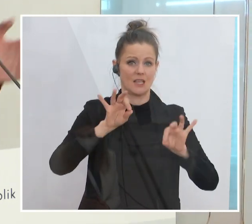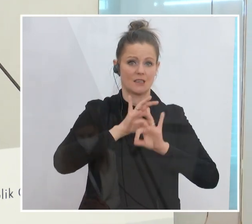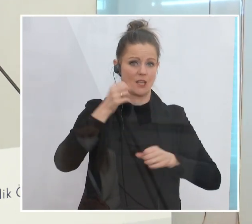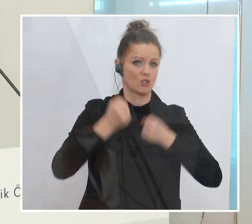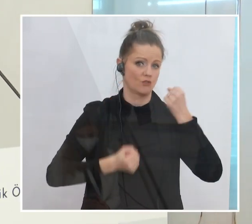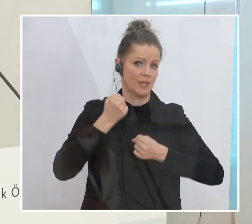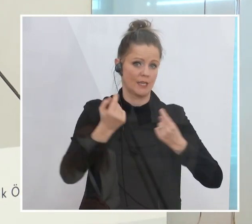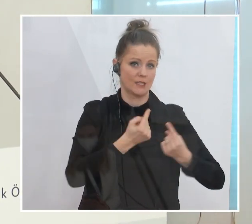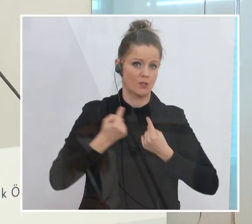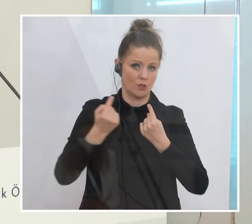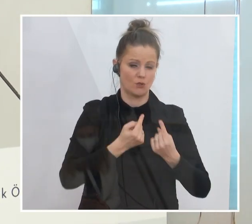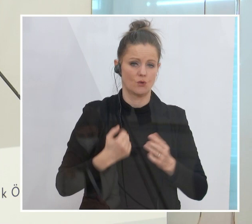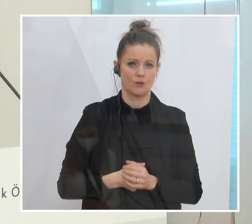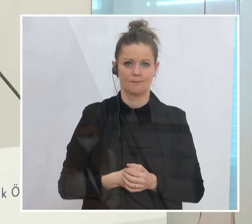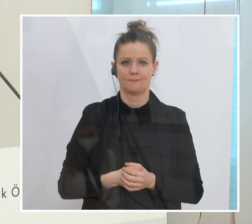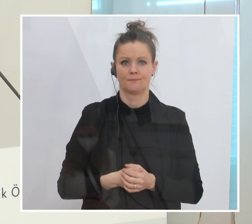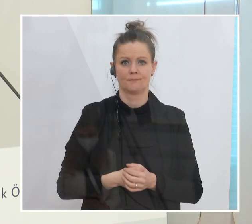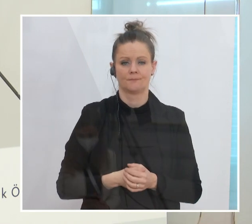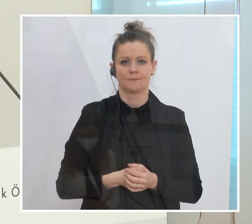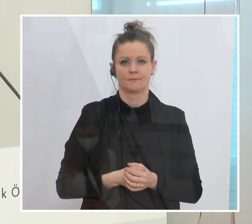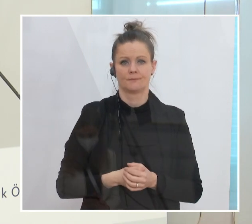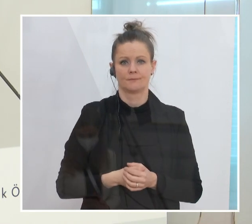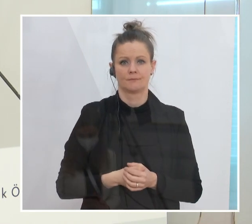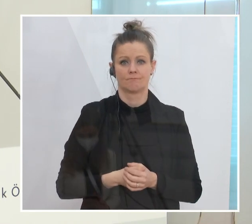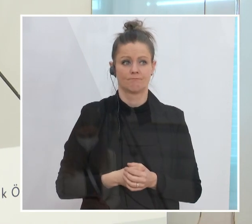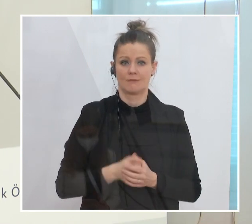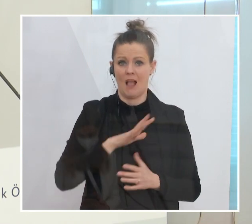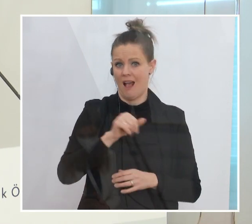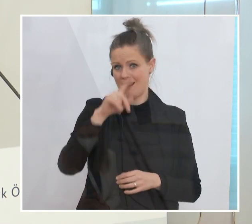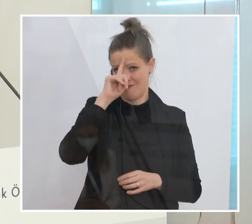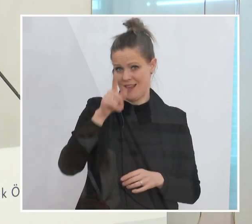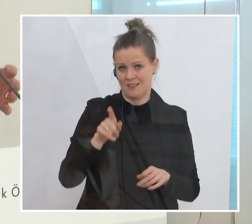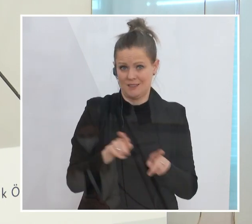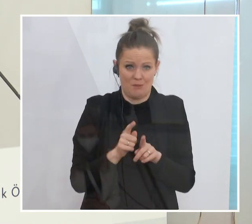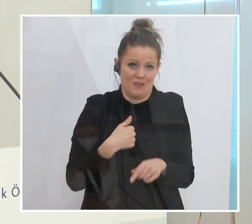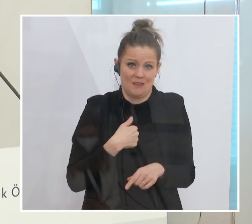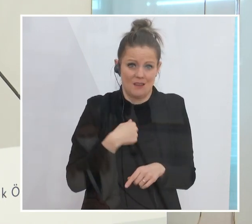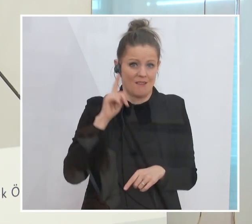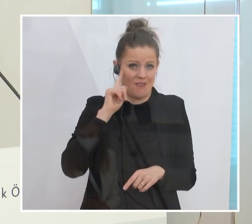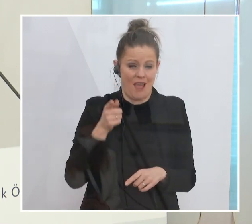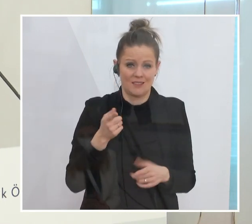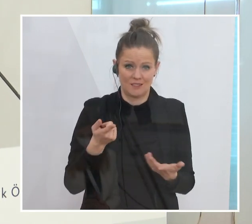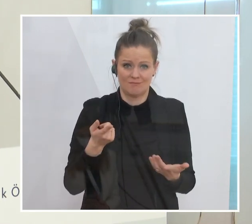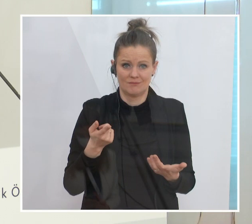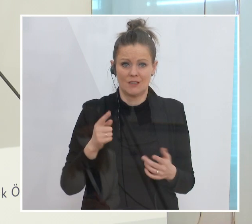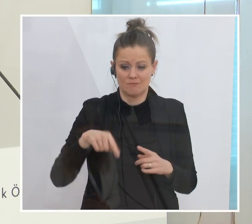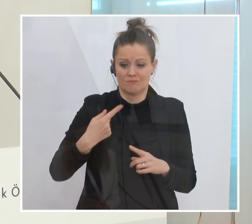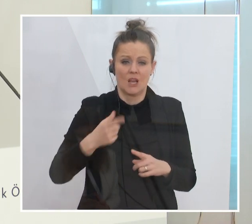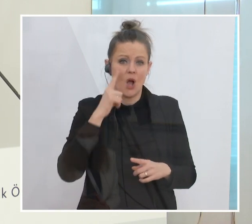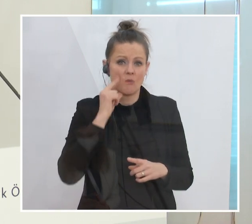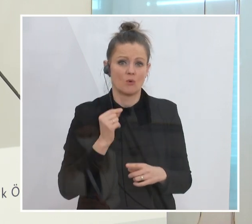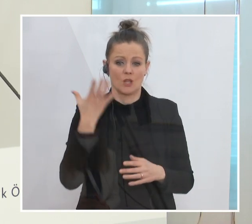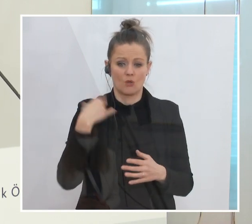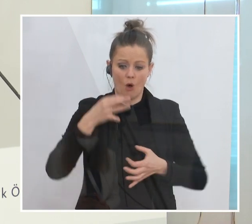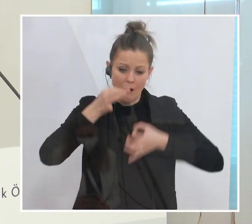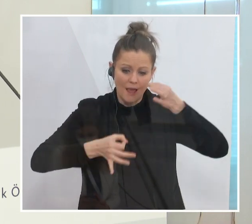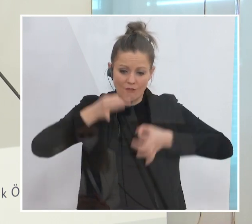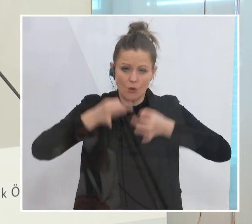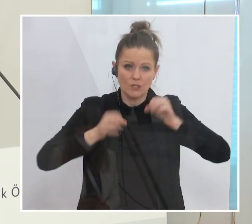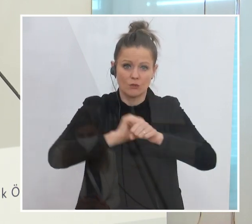das alle genauso gut wie ich. Am Montag wird es eine weitere Evaluierung des Corona-Geschehens